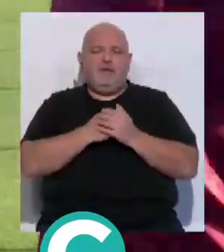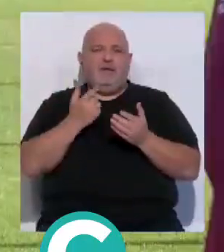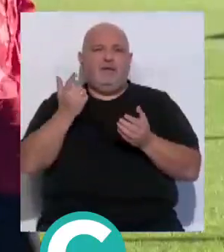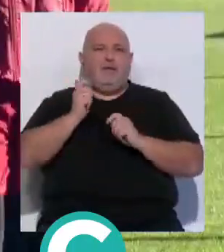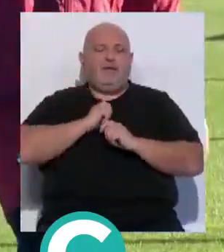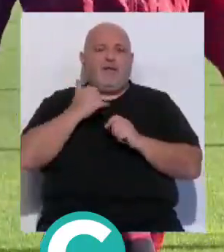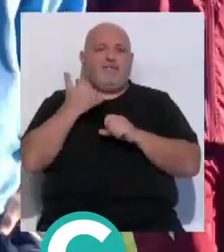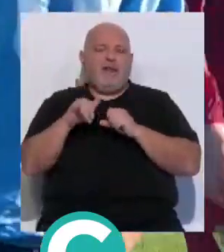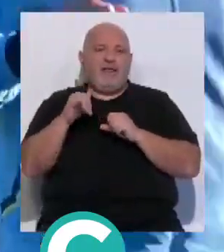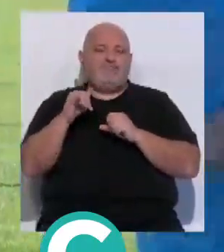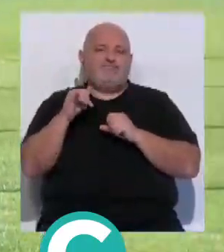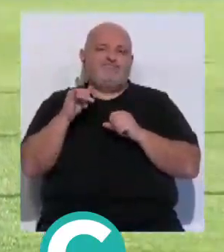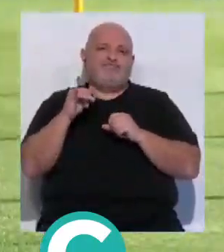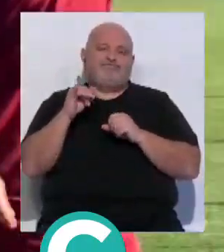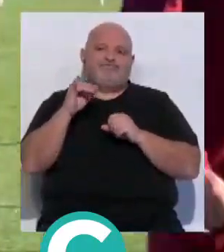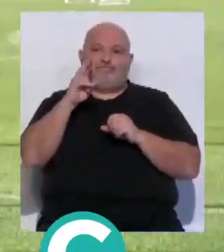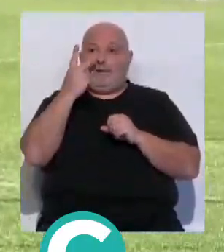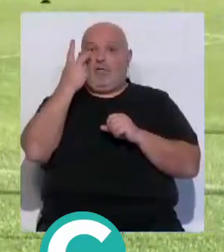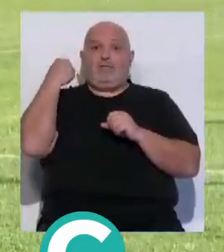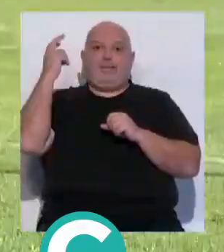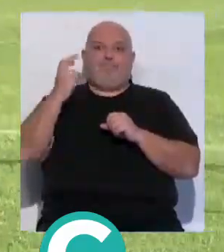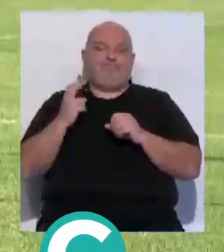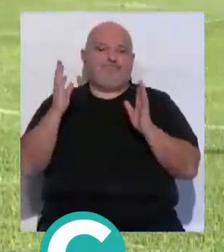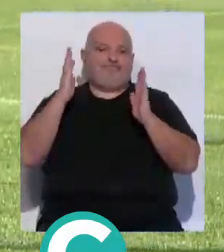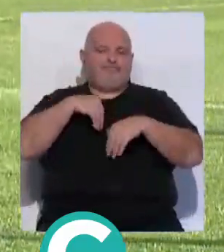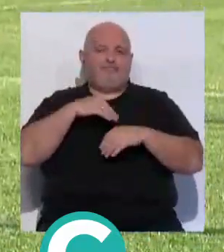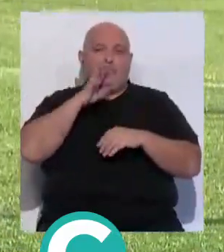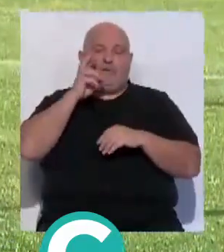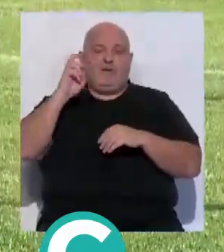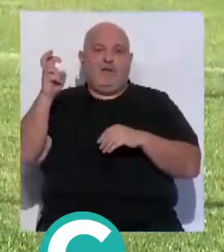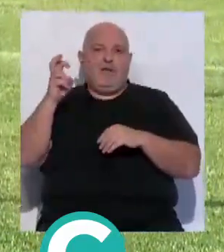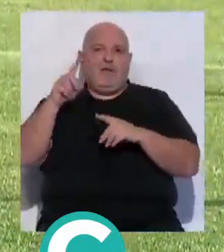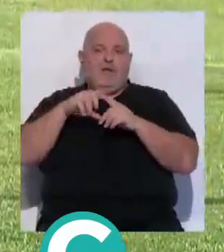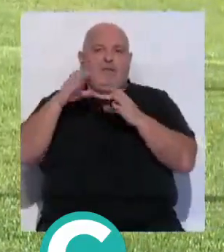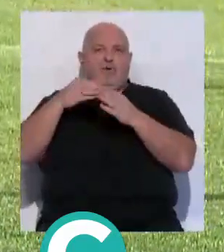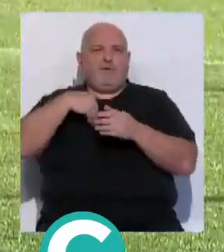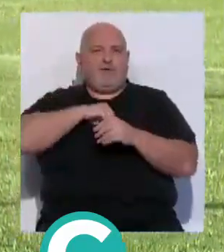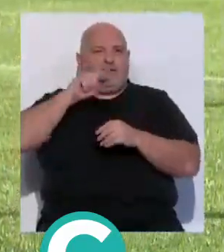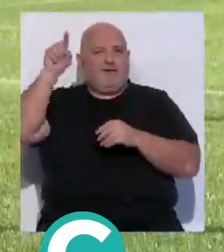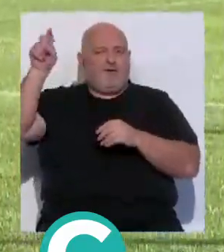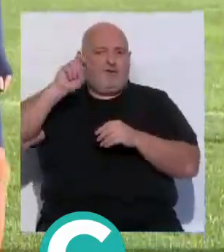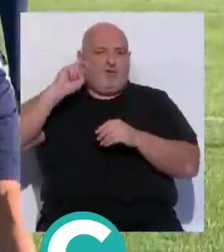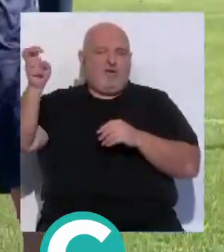la balanza a favor de que Gonzalo firmara en un equipo español en esta disputa entre el alavés y